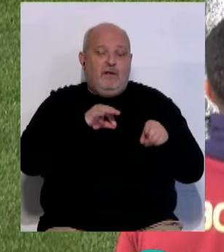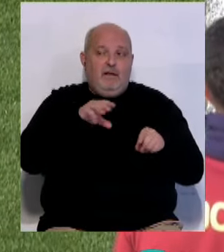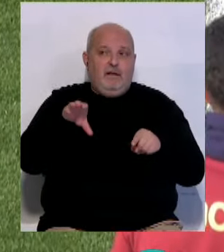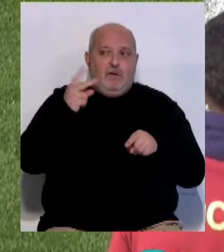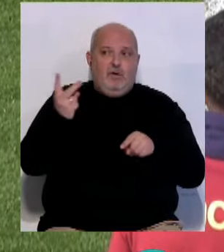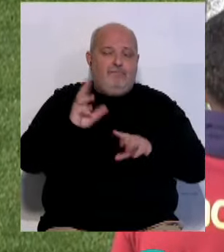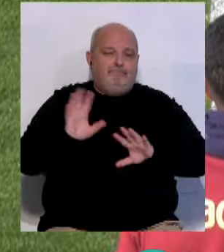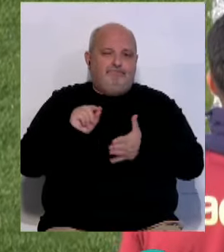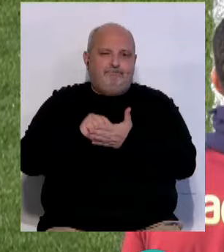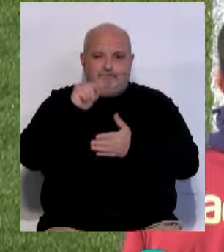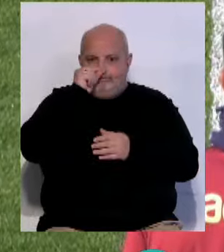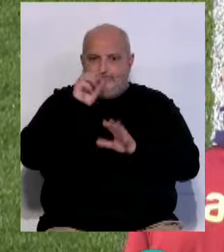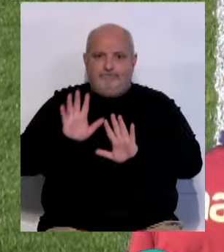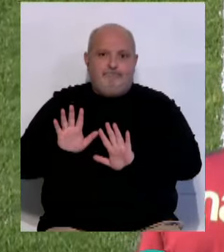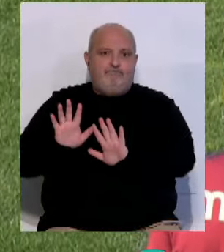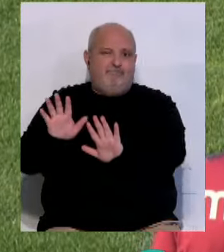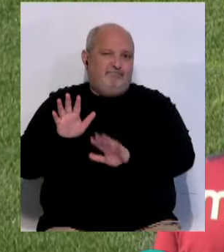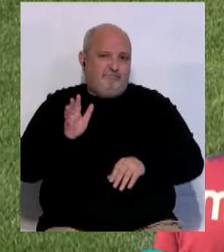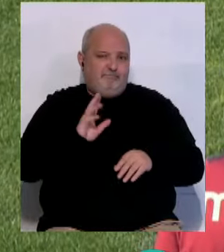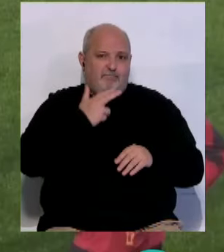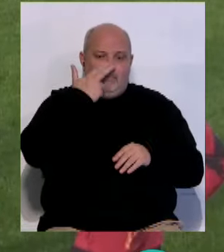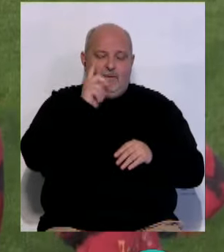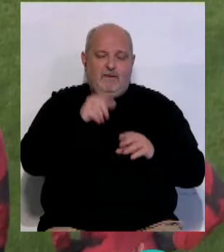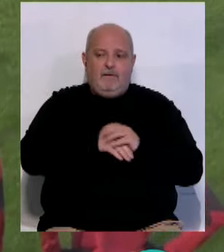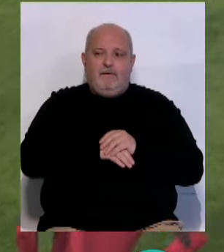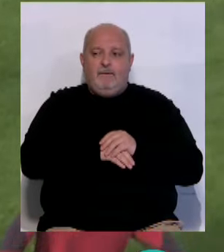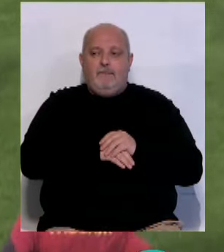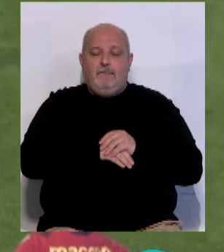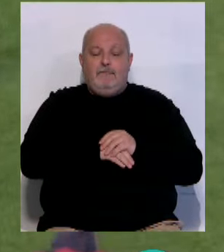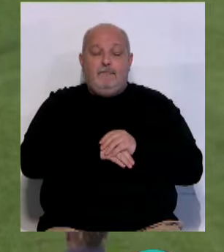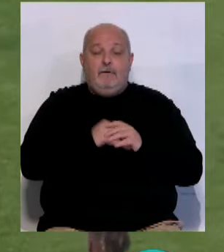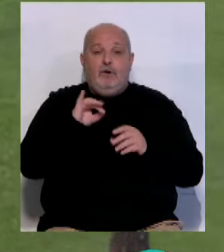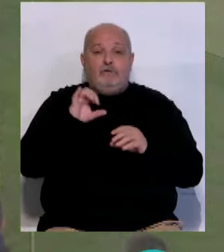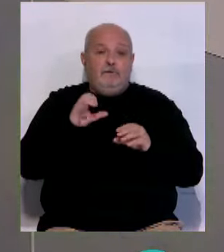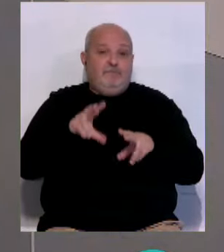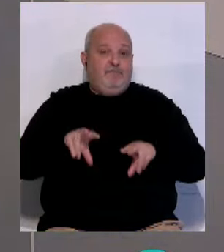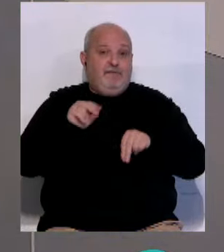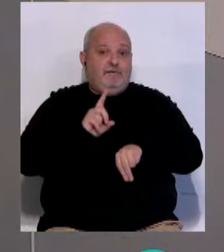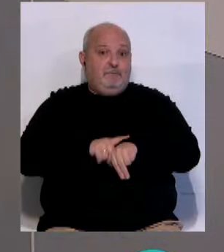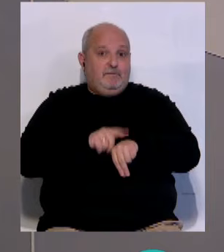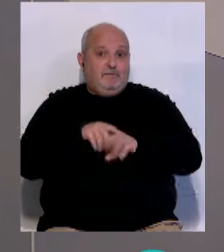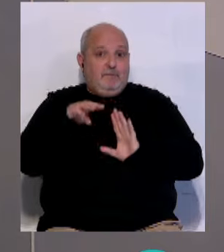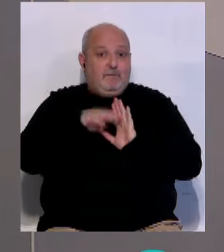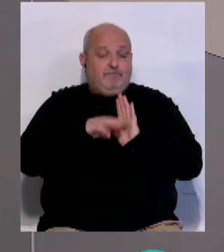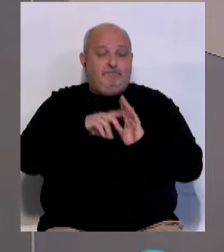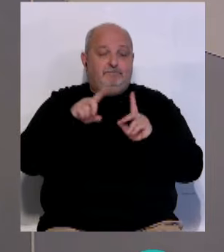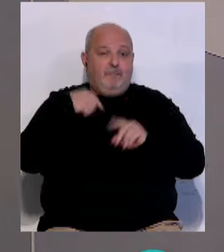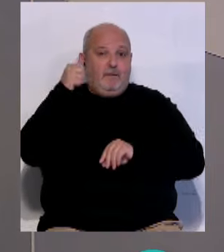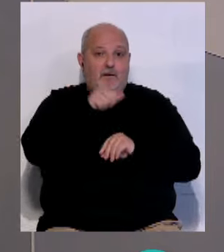los minutos es simplemente un dato objetivo pues F nos hemos quedado sin tiempo la próxima semana el